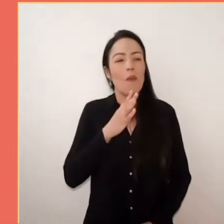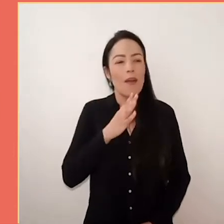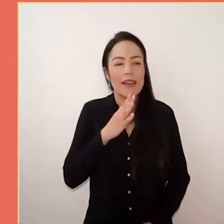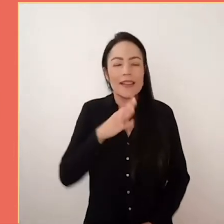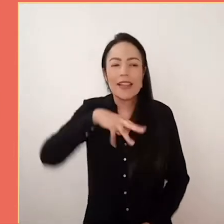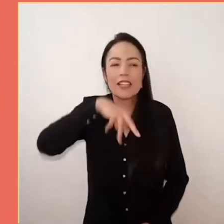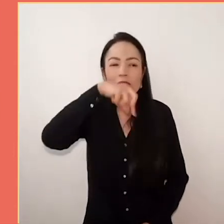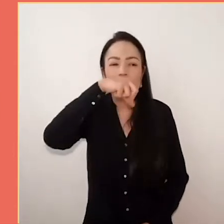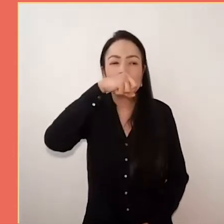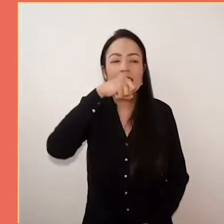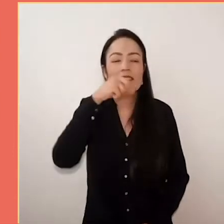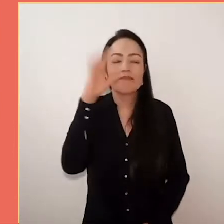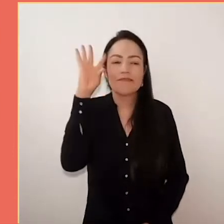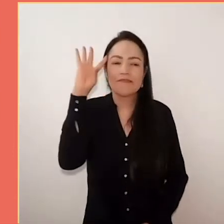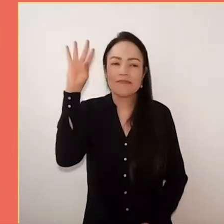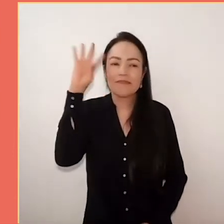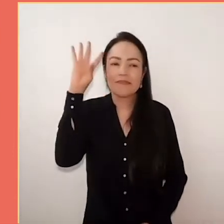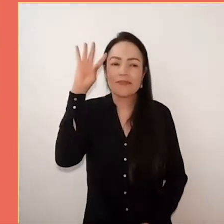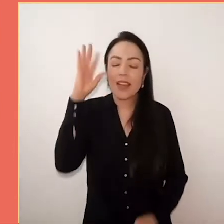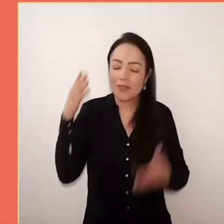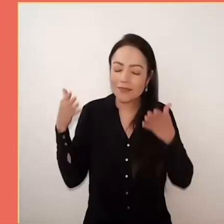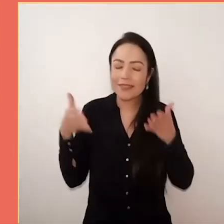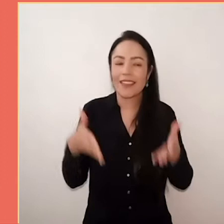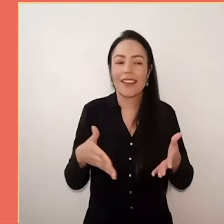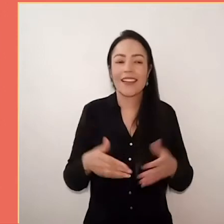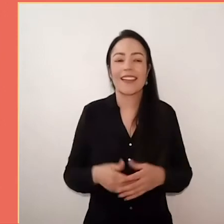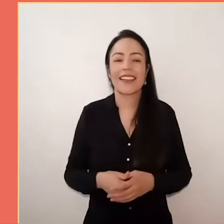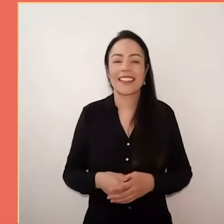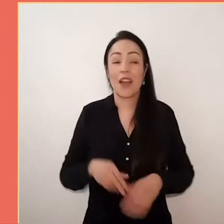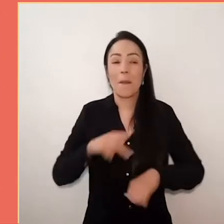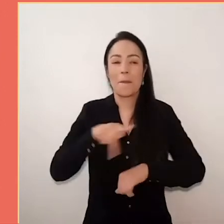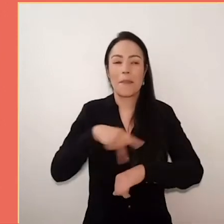e eu pensei: Cheguei ao país que tem esse cheiro.